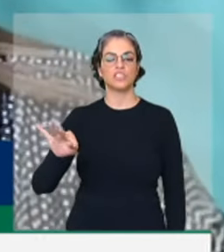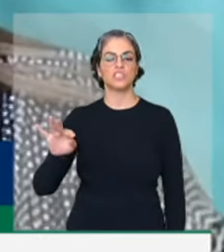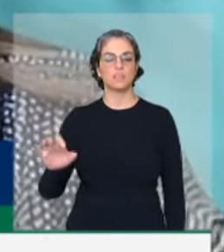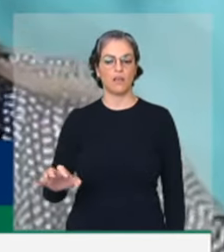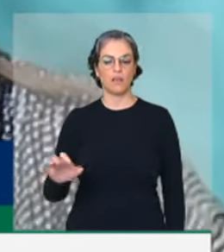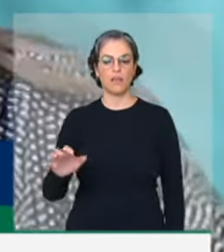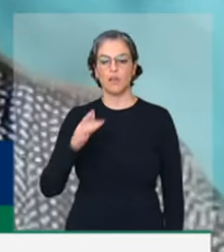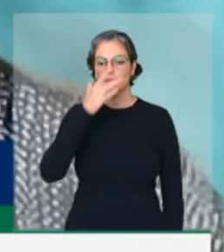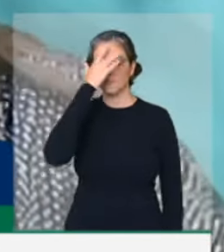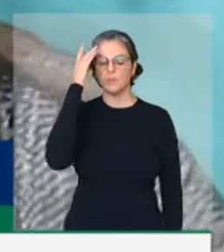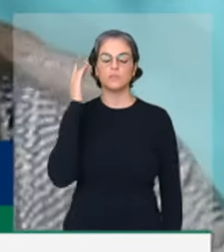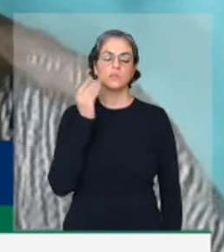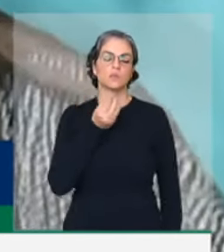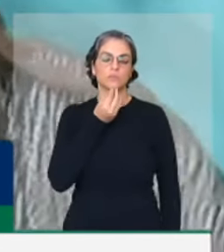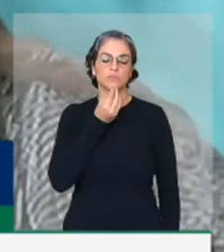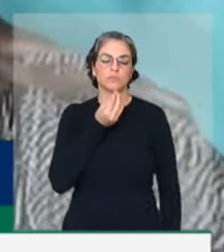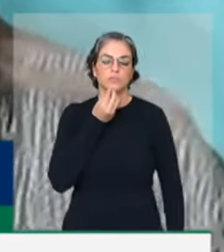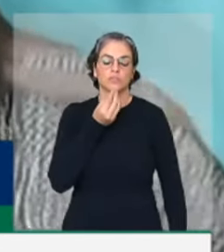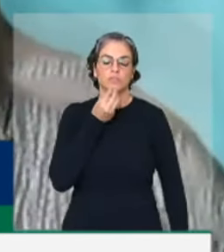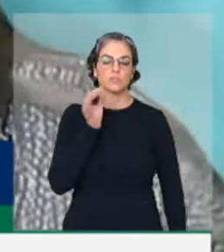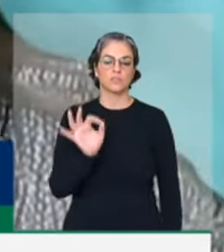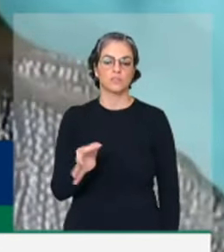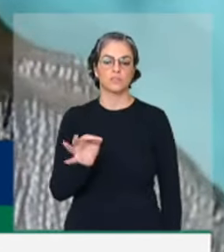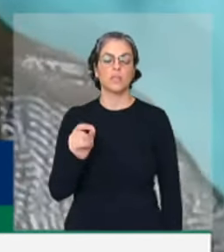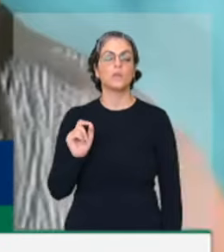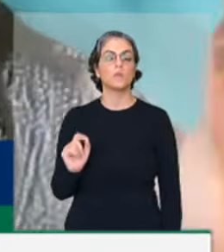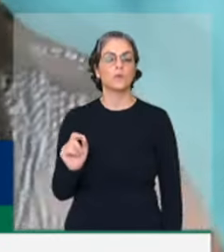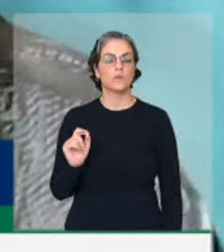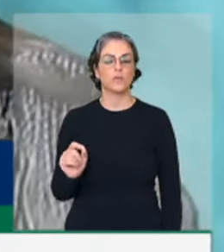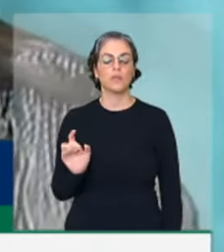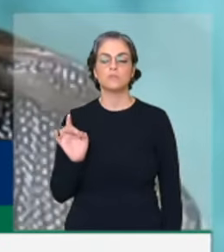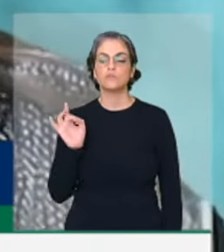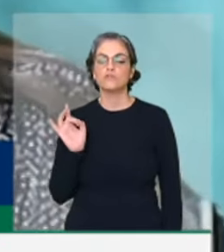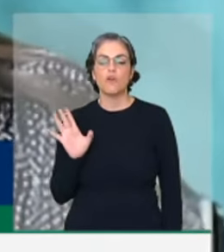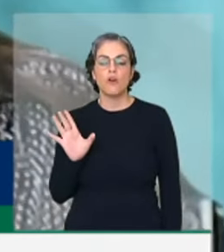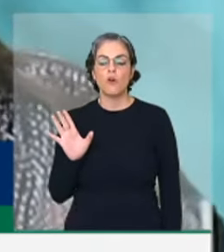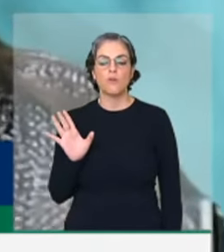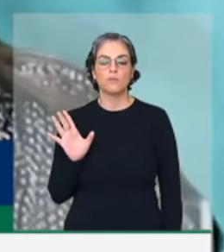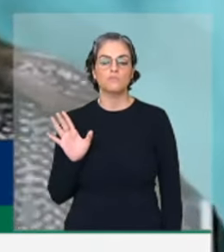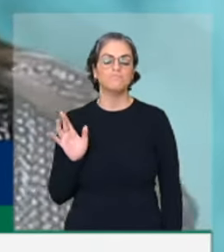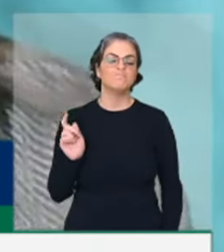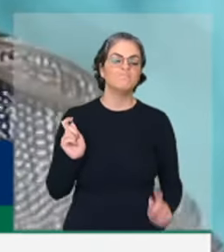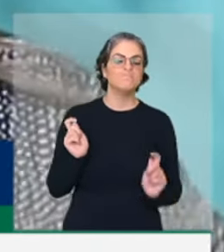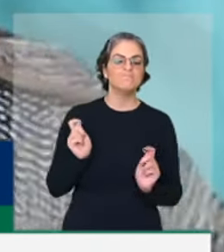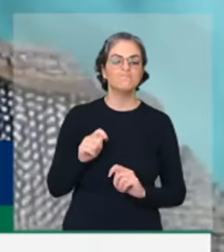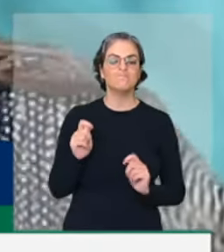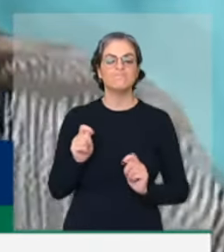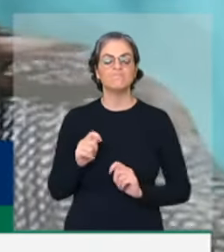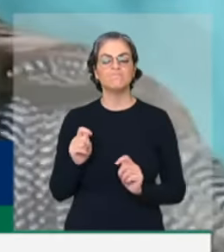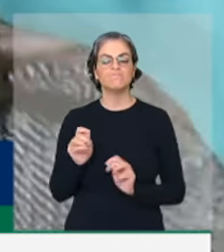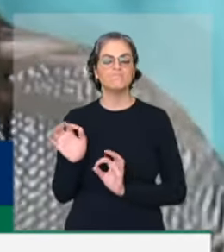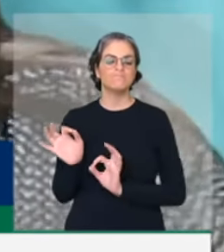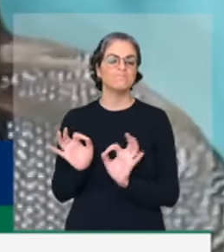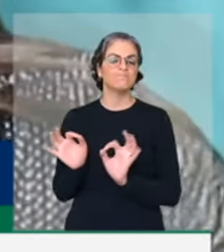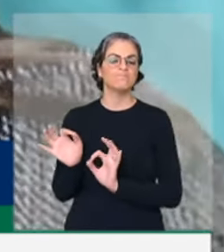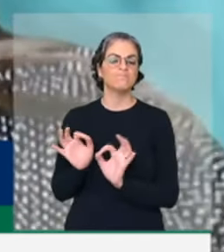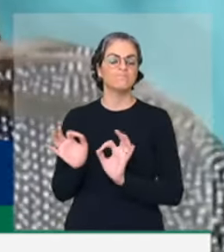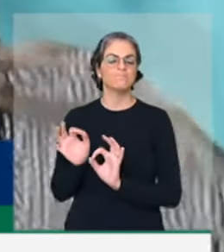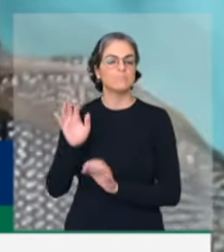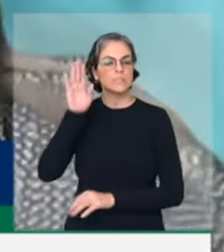TER SE COLOCADO APENAS NA POSSIBILIDADE DA CONSTRUÇÃO INTELECTUAL QUE ESSA FAMÍLIA, NÃO É, DE GRANDES HOMENS E MULHERES LHE POSSIBILITAVA. NO